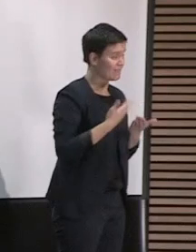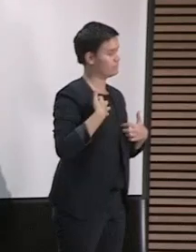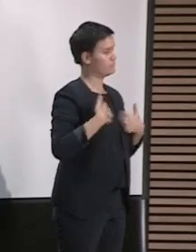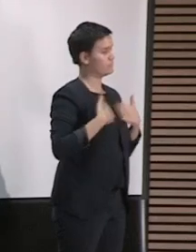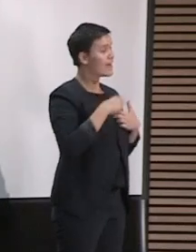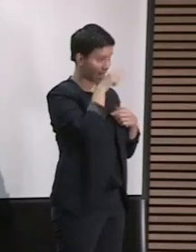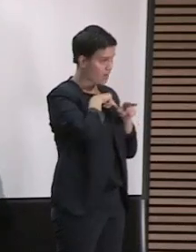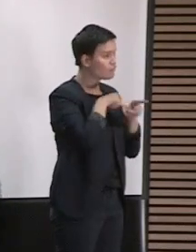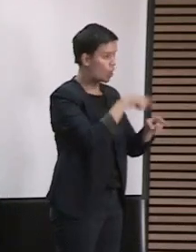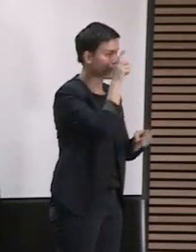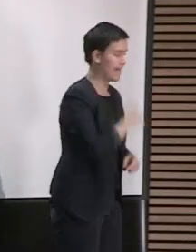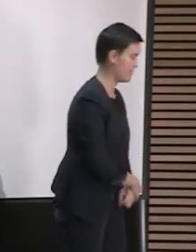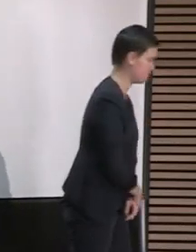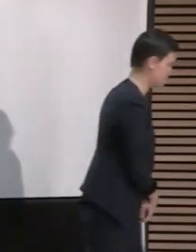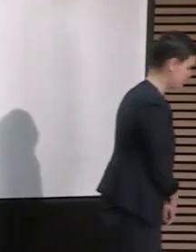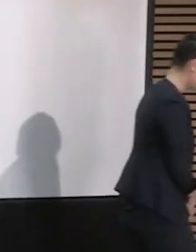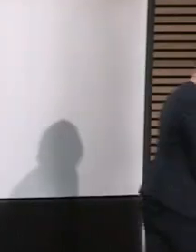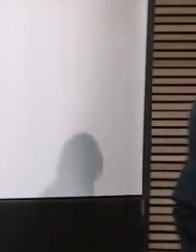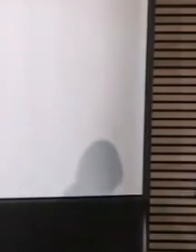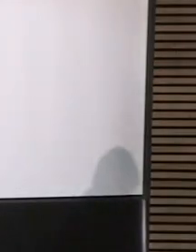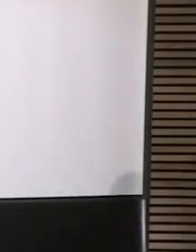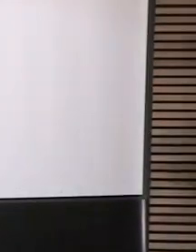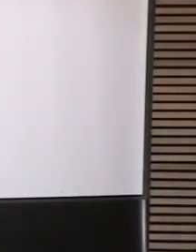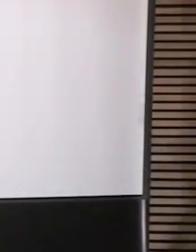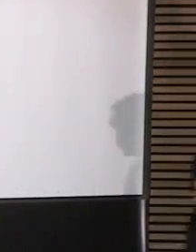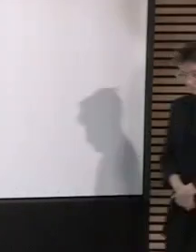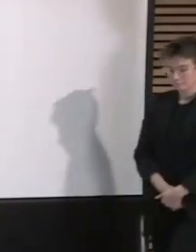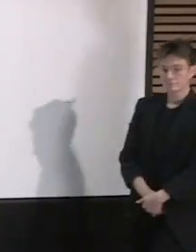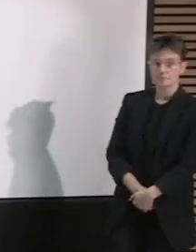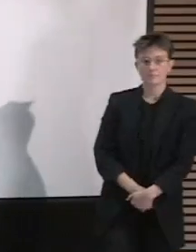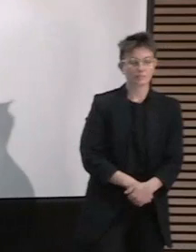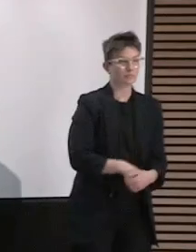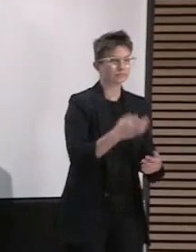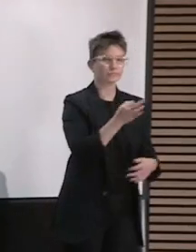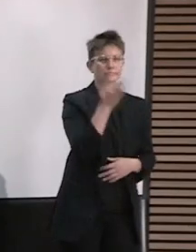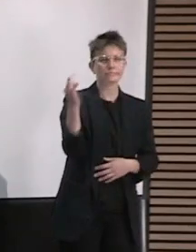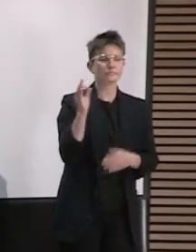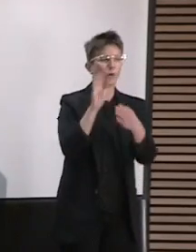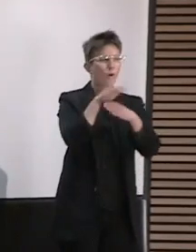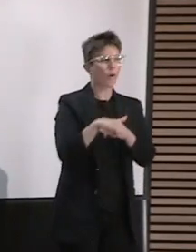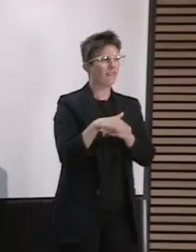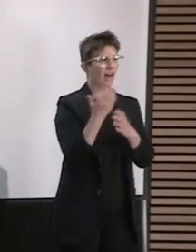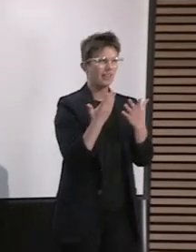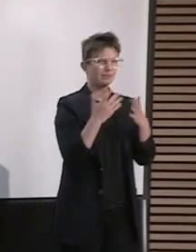maarama koe i a raatau e hono ana, kaore ratau te whakahaere putunga. Engari ki te hiahia koe ki te tuku mai i a maatau